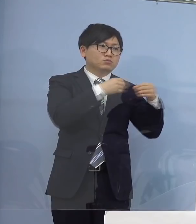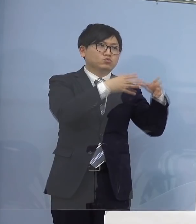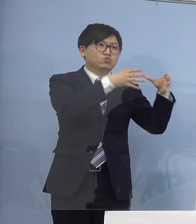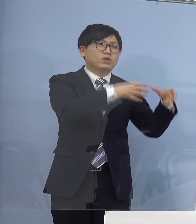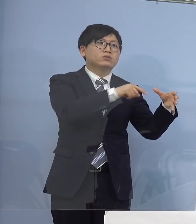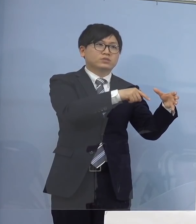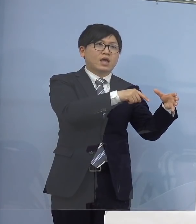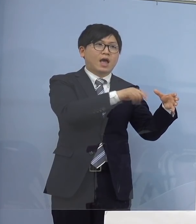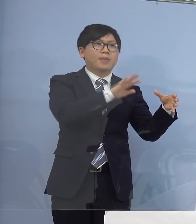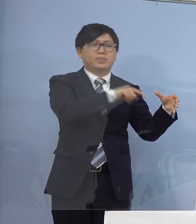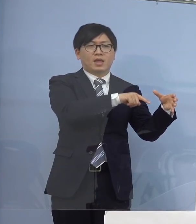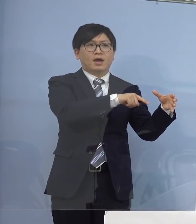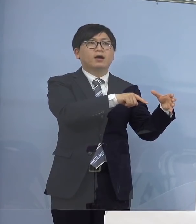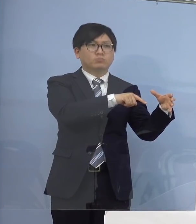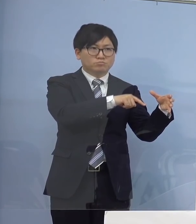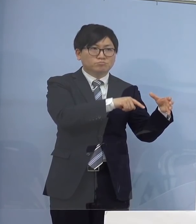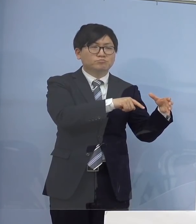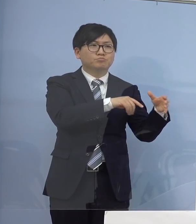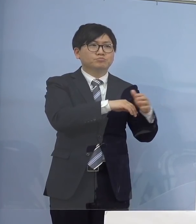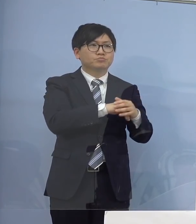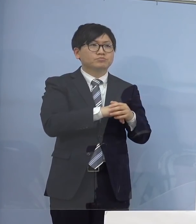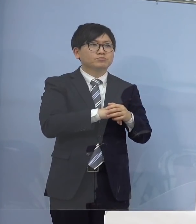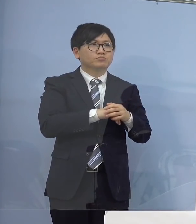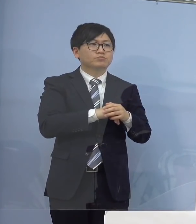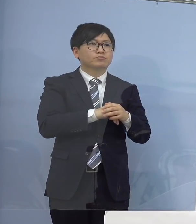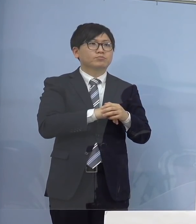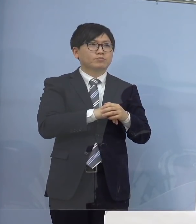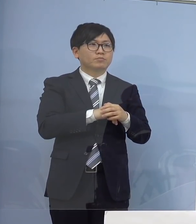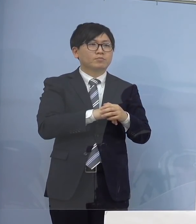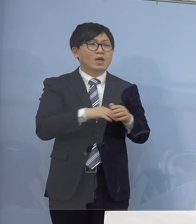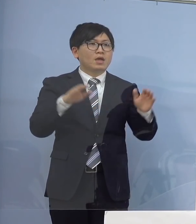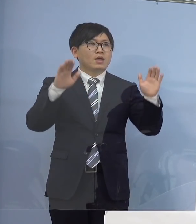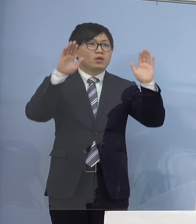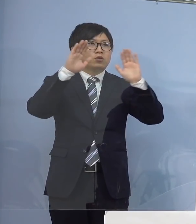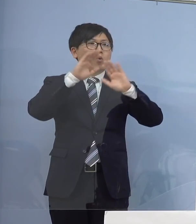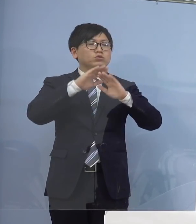これまではそういった関係、夜の街というのではなくて 昼カラオケ、